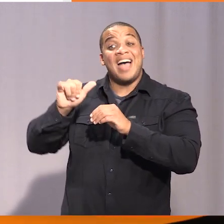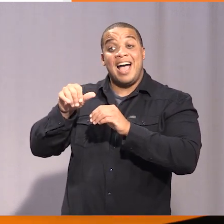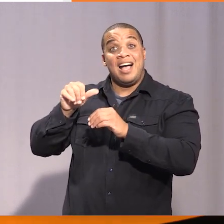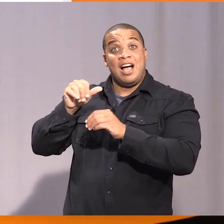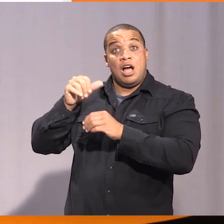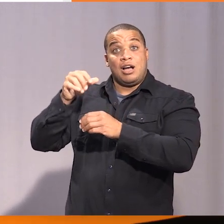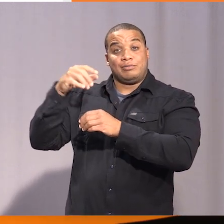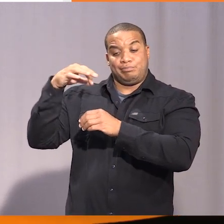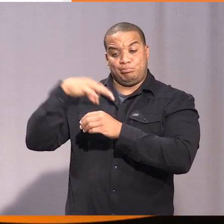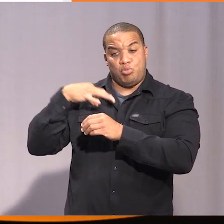edu.